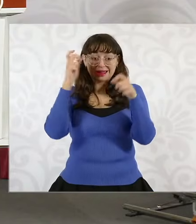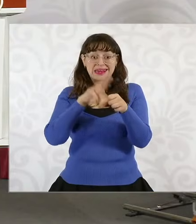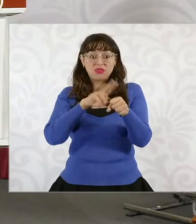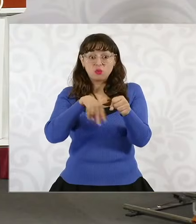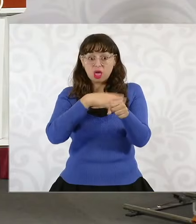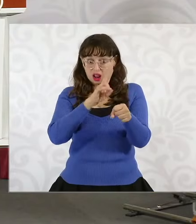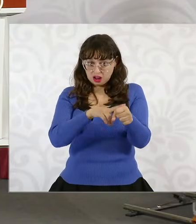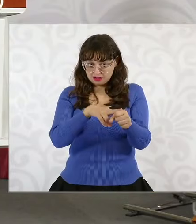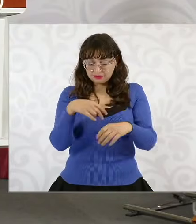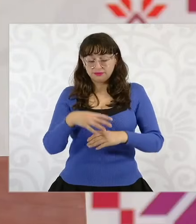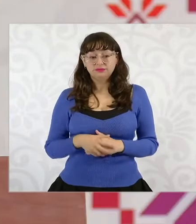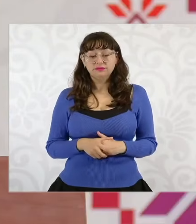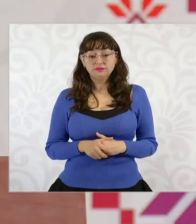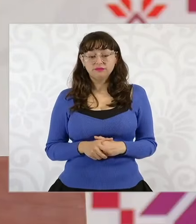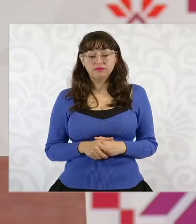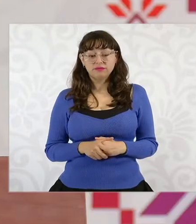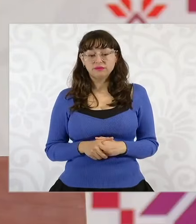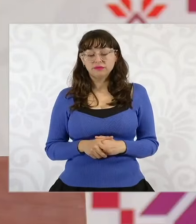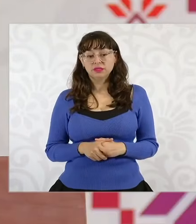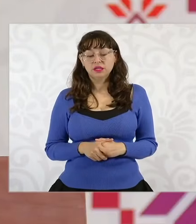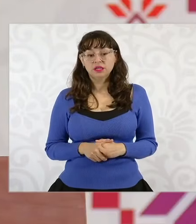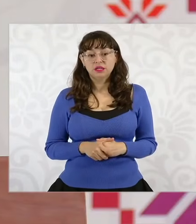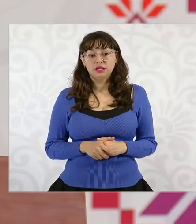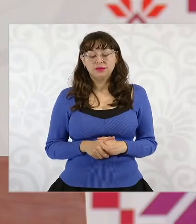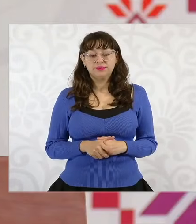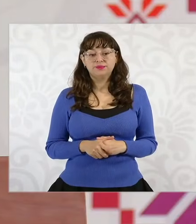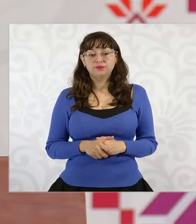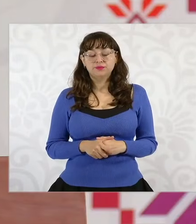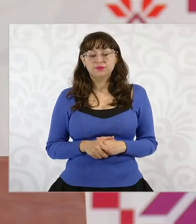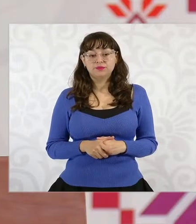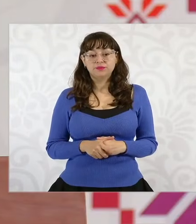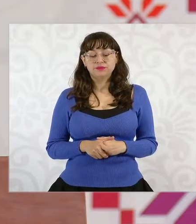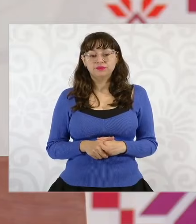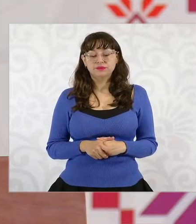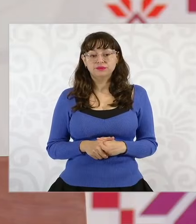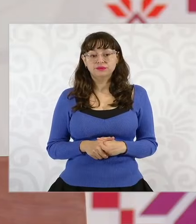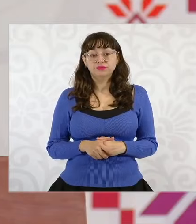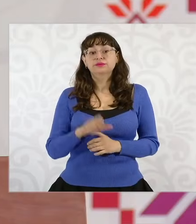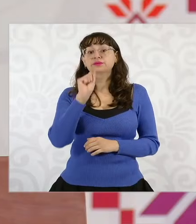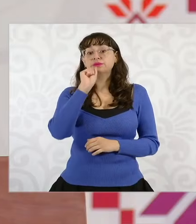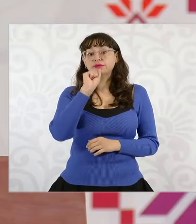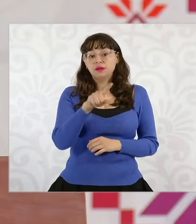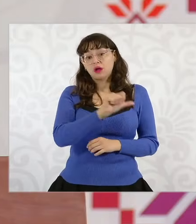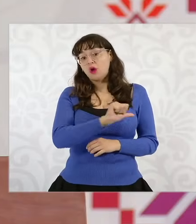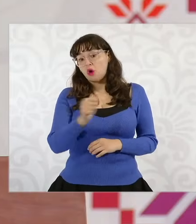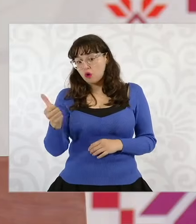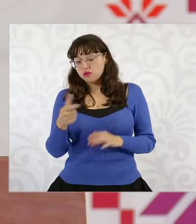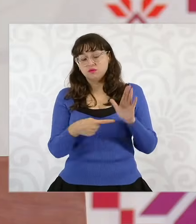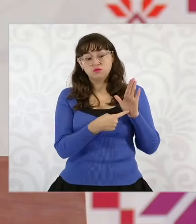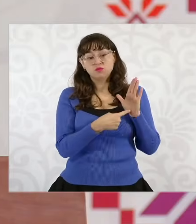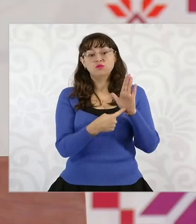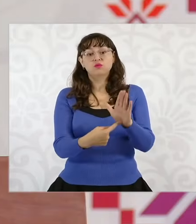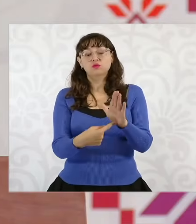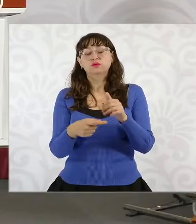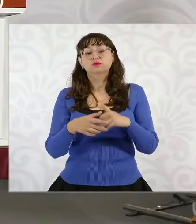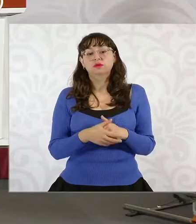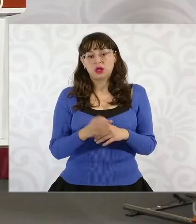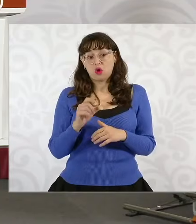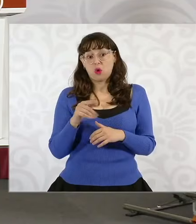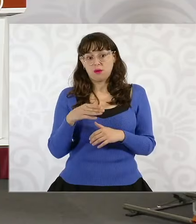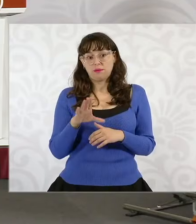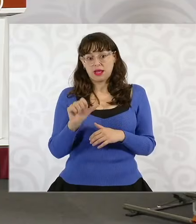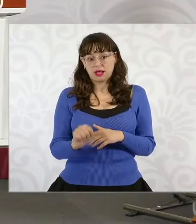también eh compartir con ustedes una pieza olmeca que es el señor de las limas,